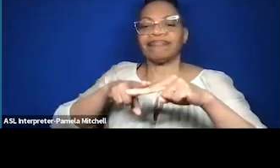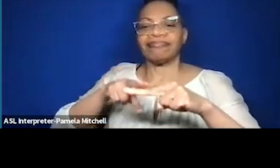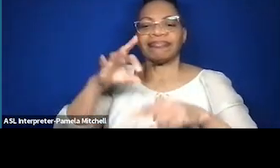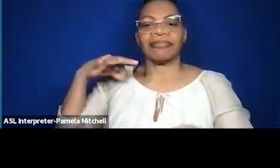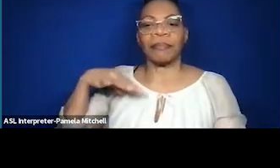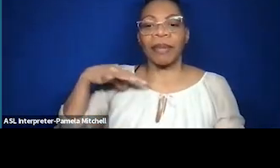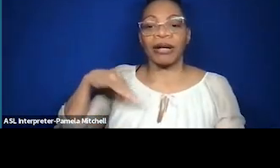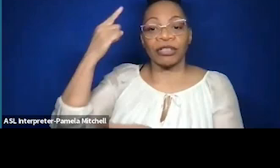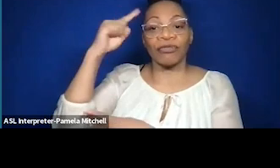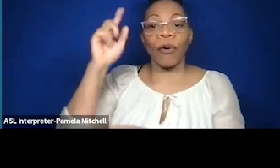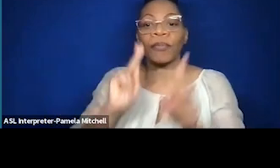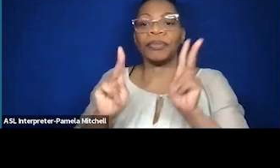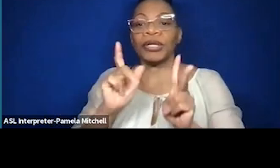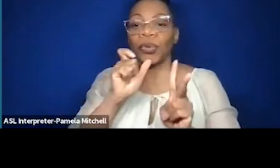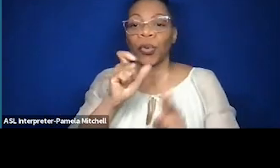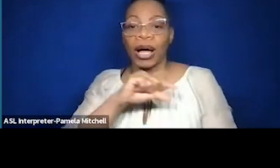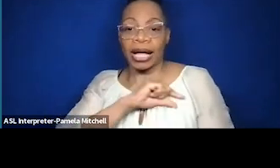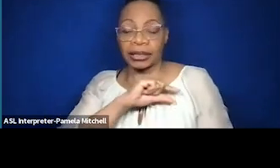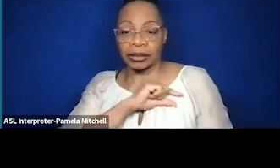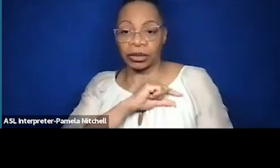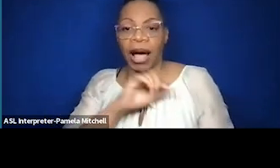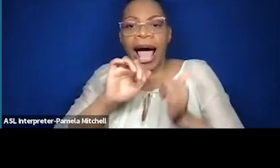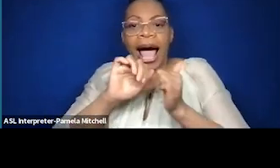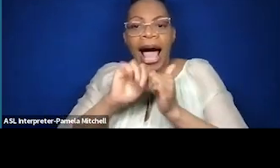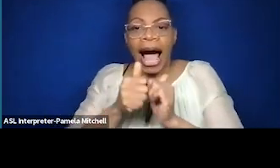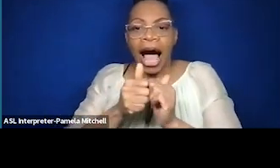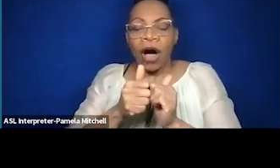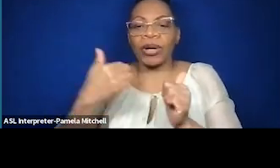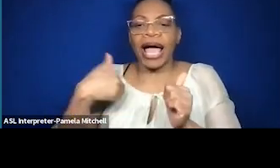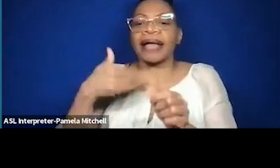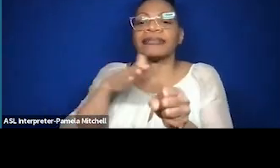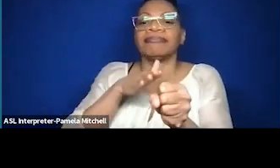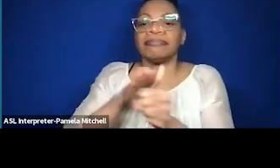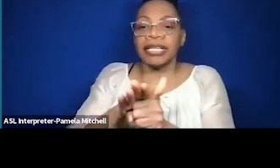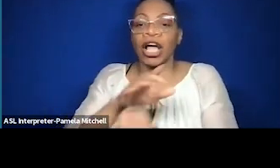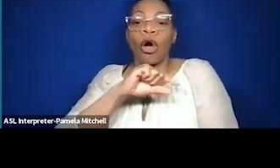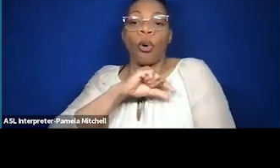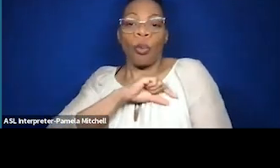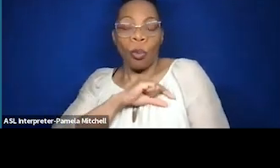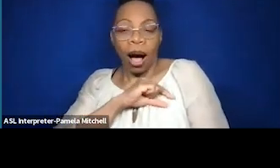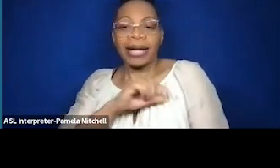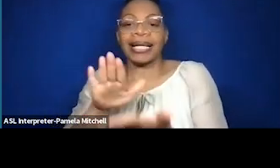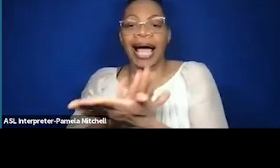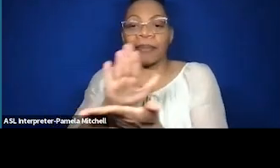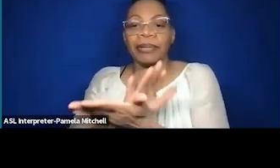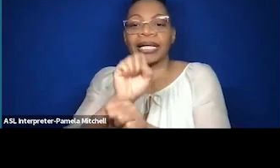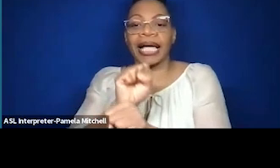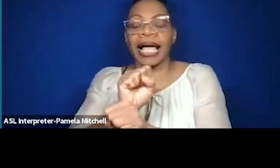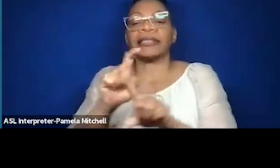Y para hacerlo, desarrollamos una solicitud completa y de calidad. Pero queremos asegurarnos de que esa solicitud sea procesada lo más rápido